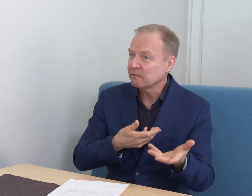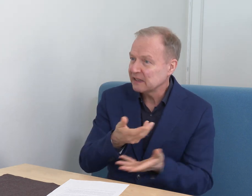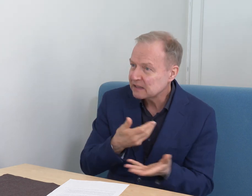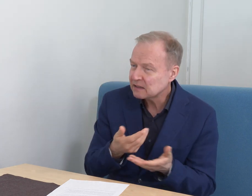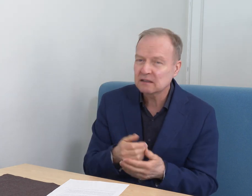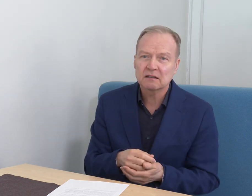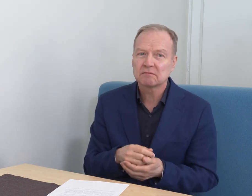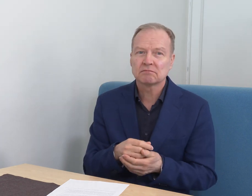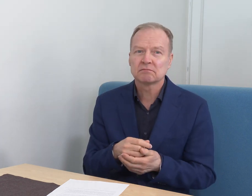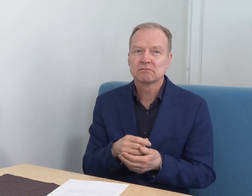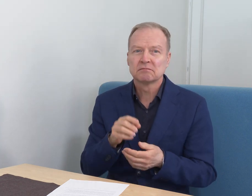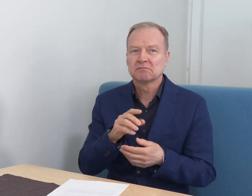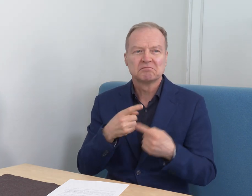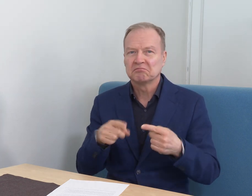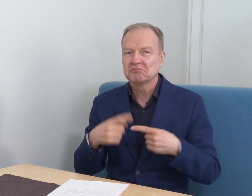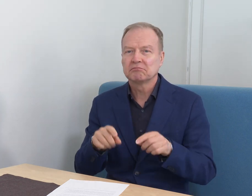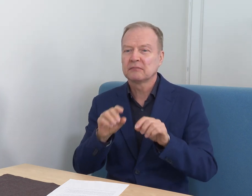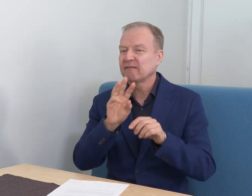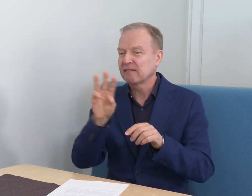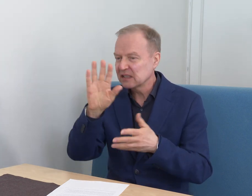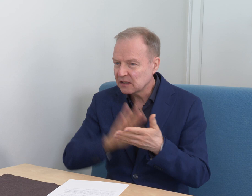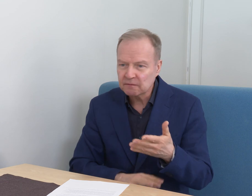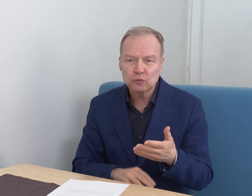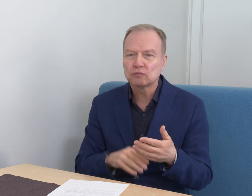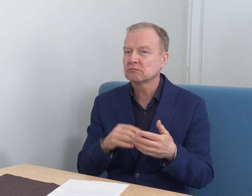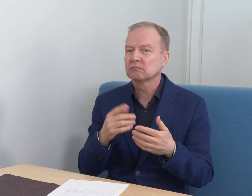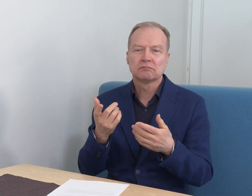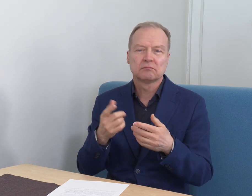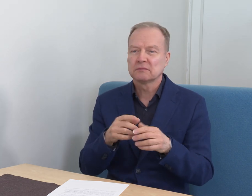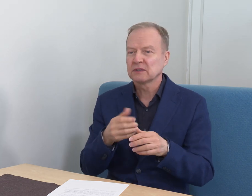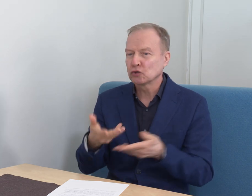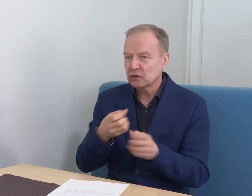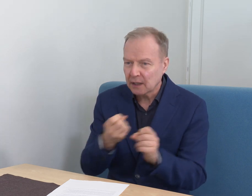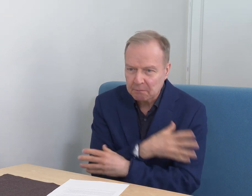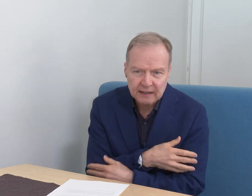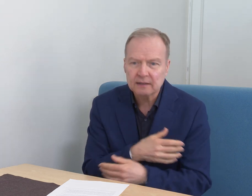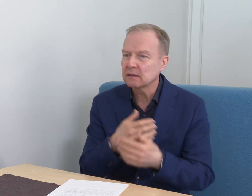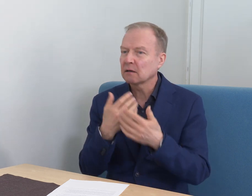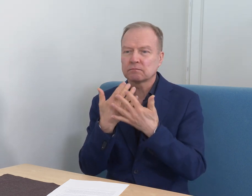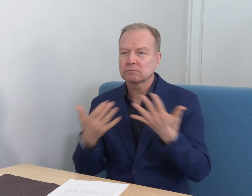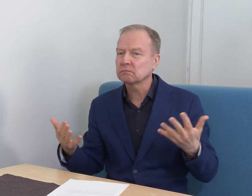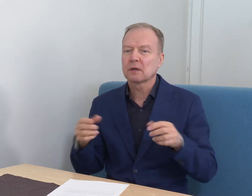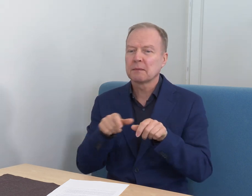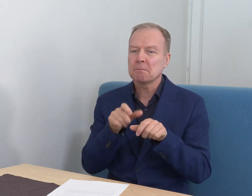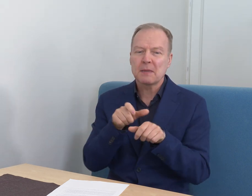Liiton viestintä, kuten verkkosivut ja sosiaalinen media.